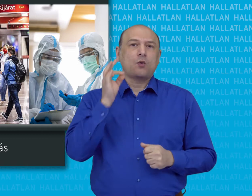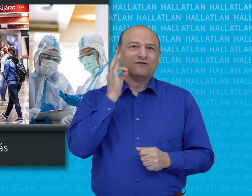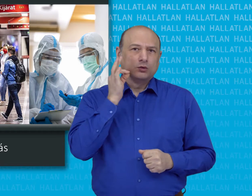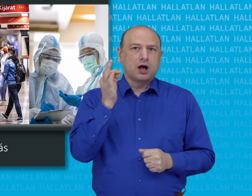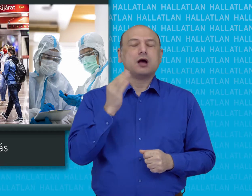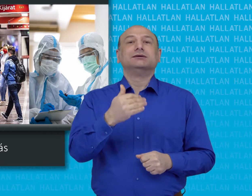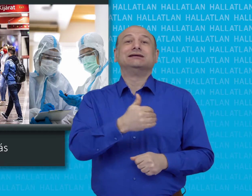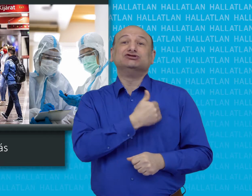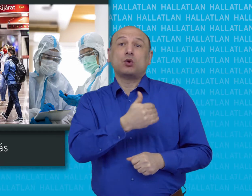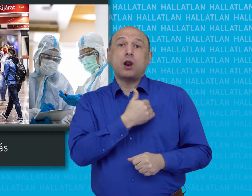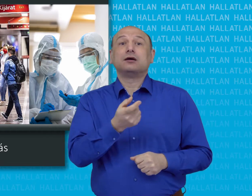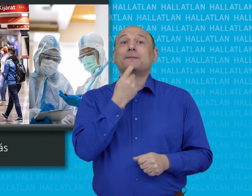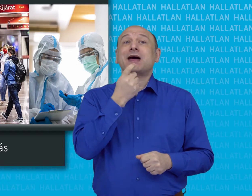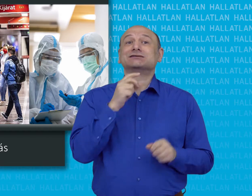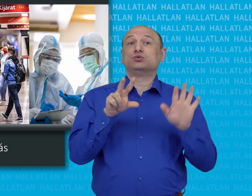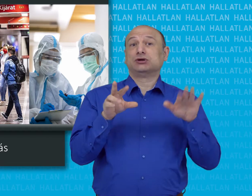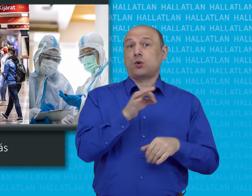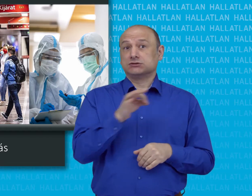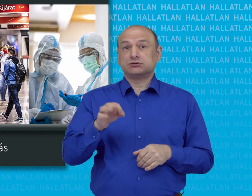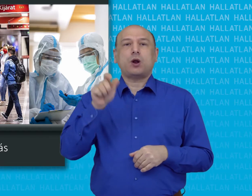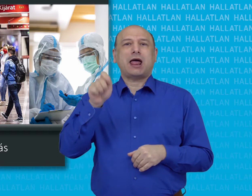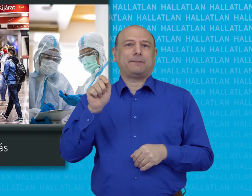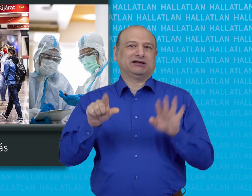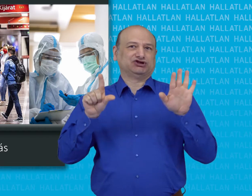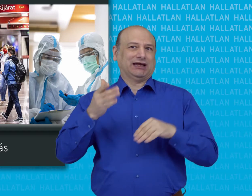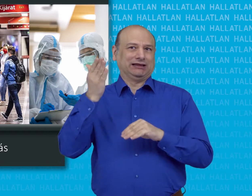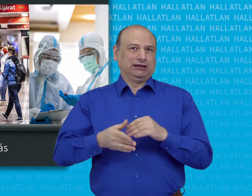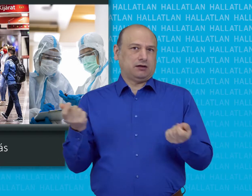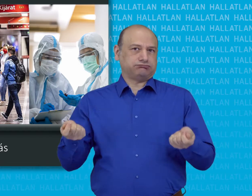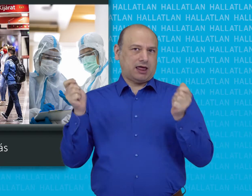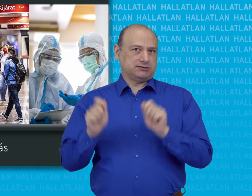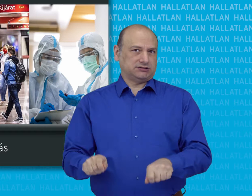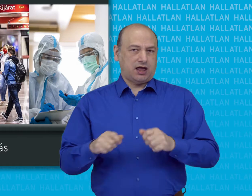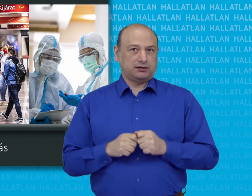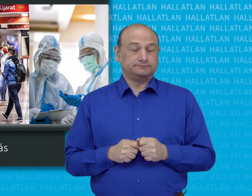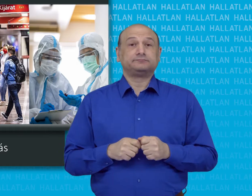az óvodákat és az általános iskolákat április 7-ig bezárják